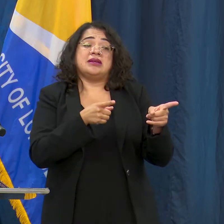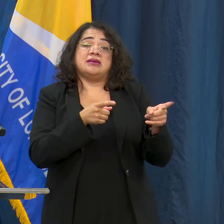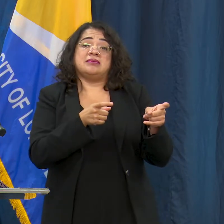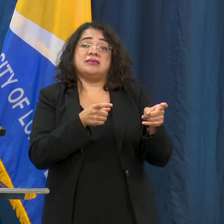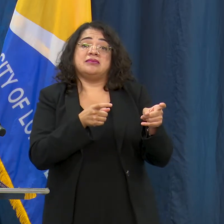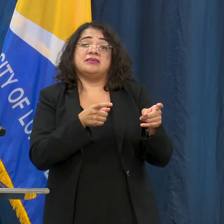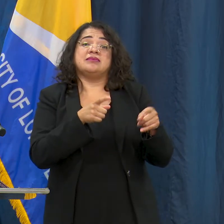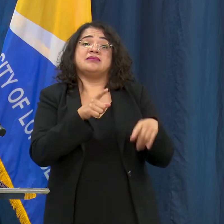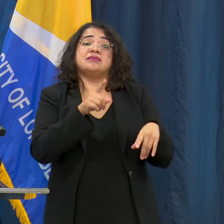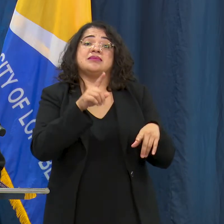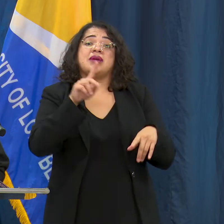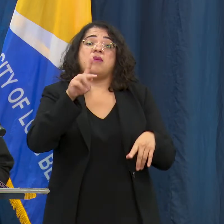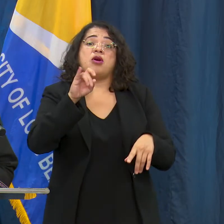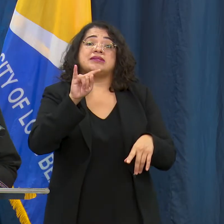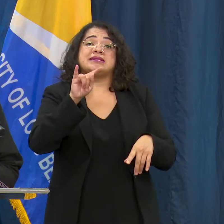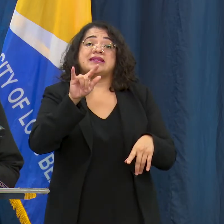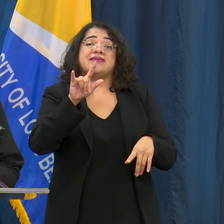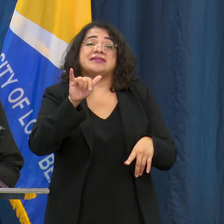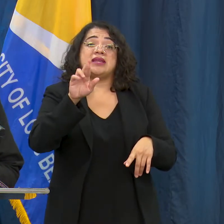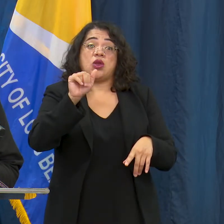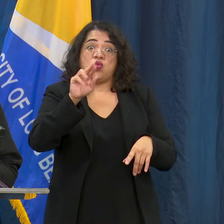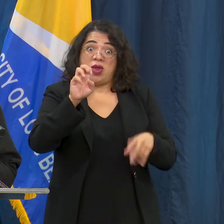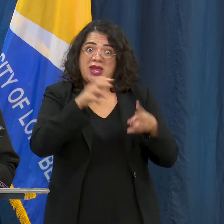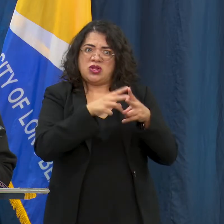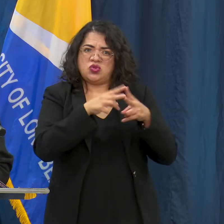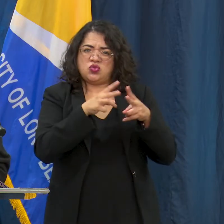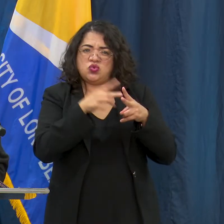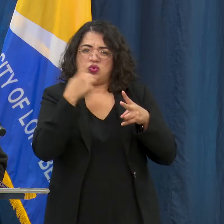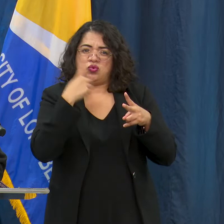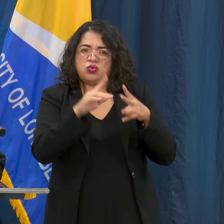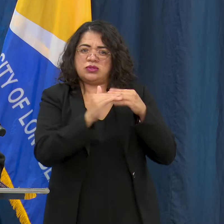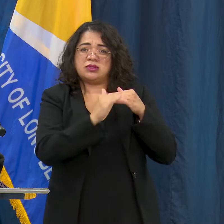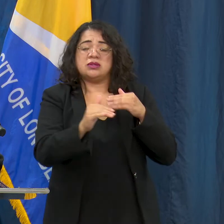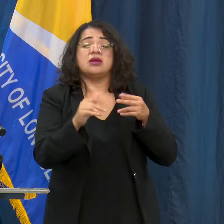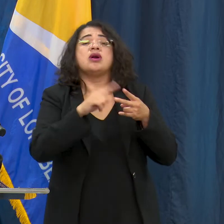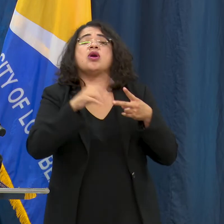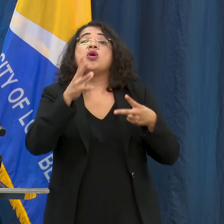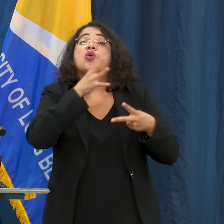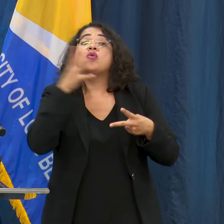numero han general mint a sin fokin areas rurals yo ha sido un Foucault's